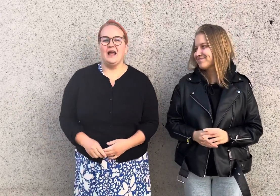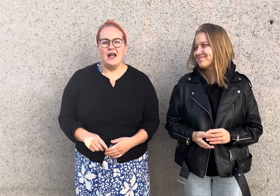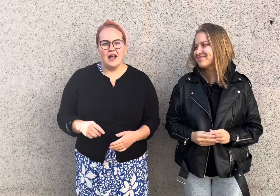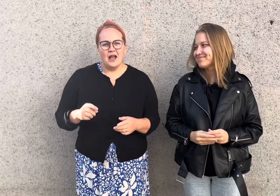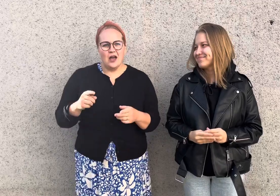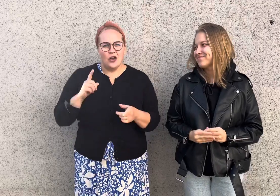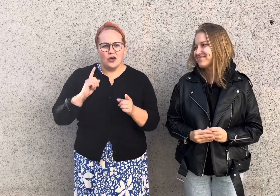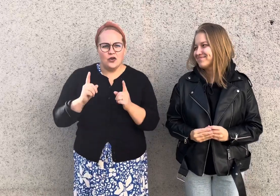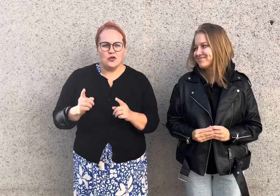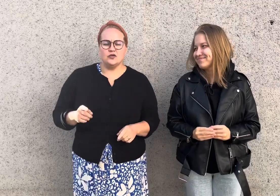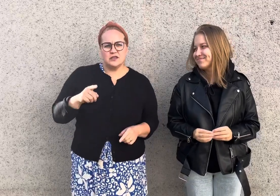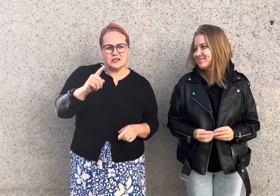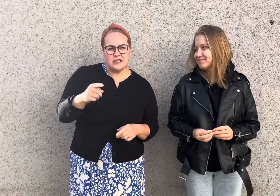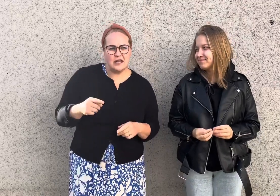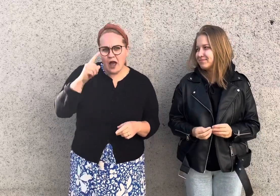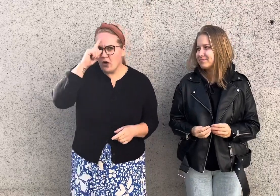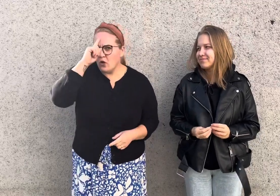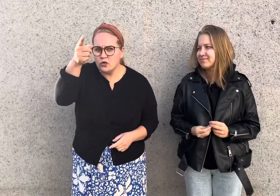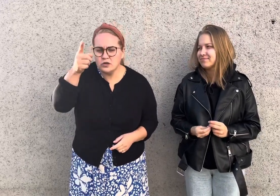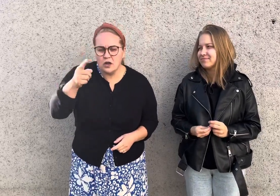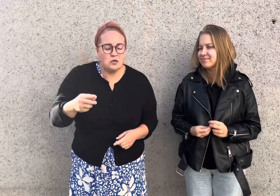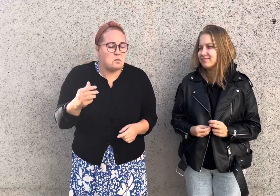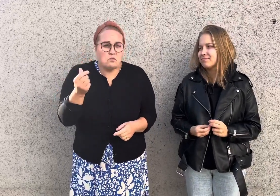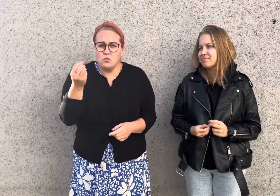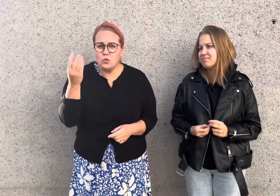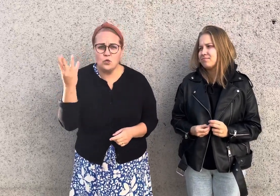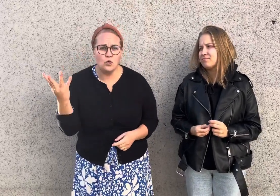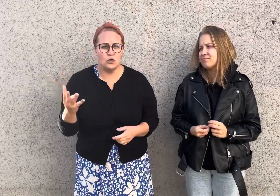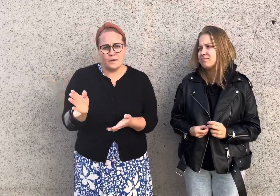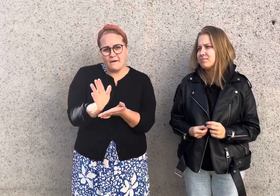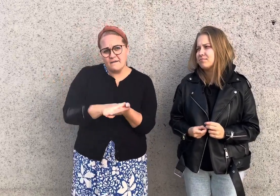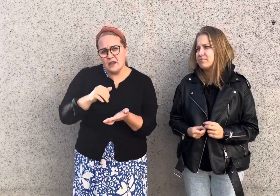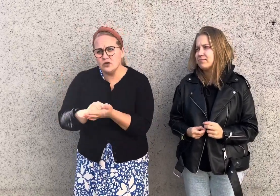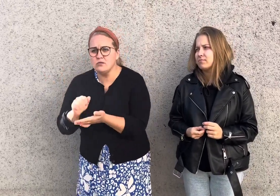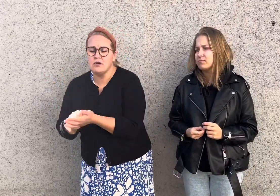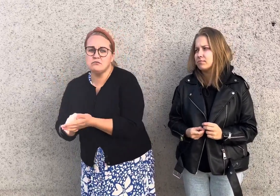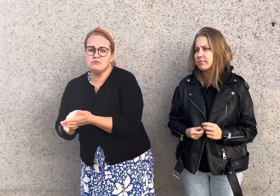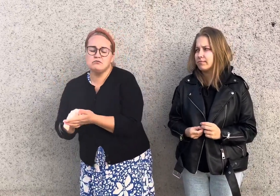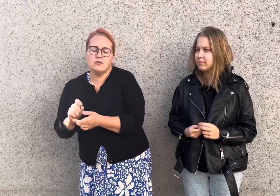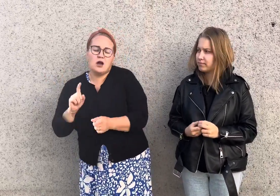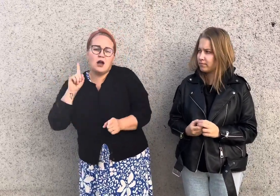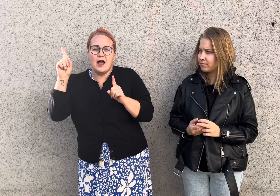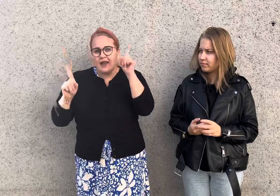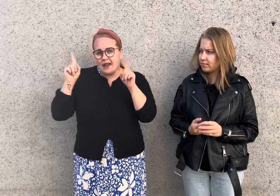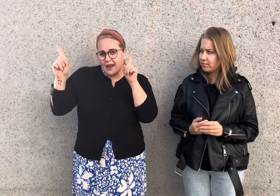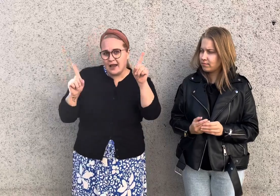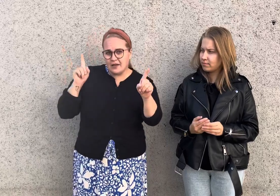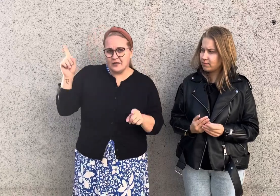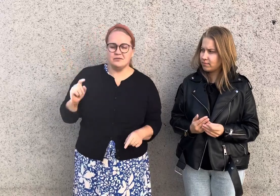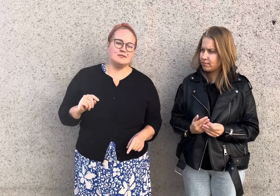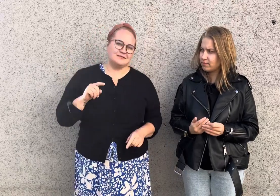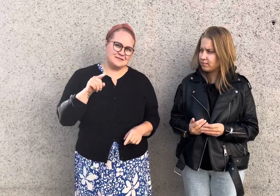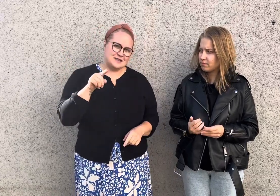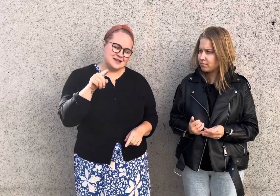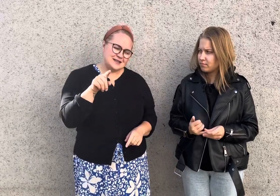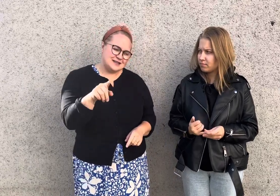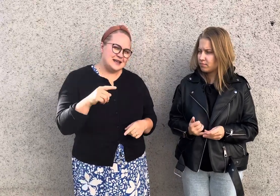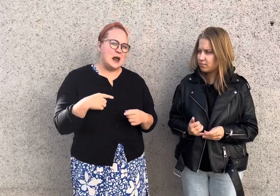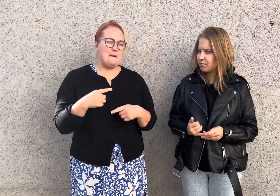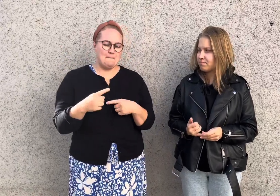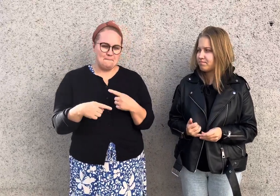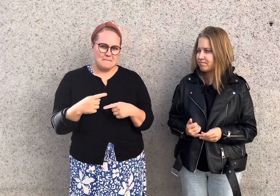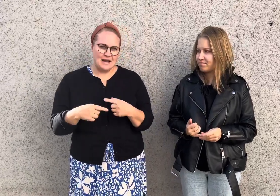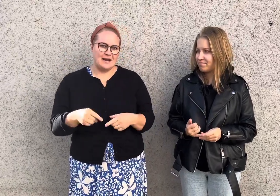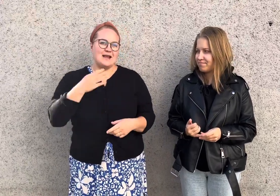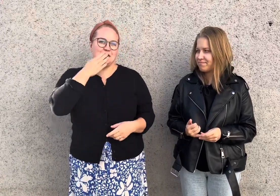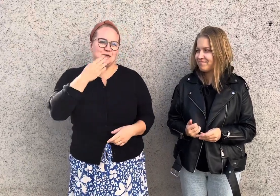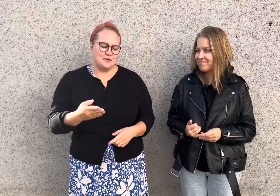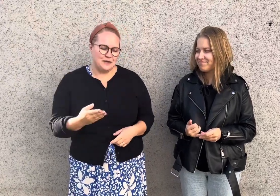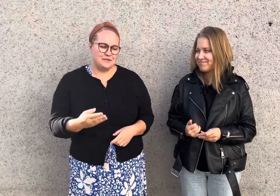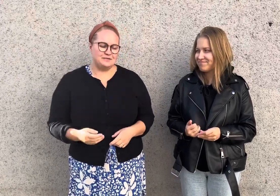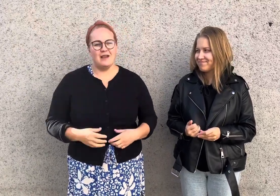Jos osaat muutaman viittoman ja eleitä, pärjäät jo hyvin.